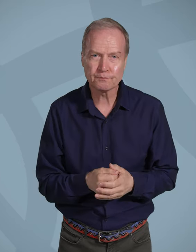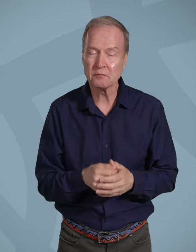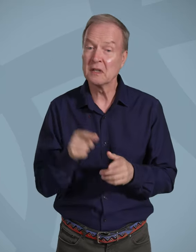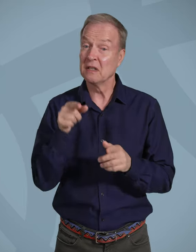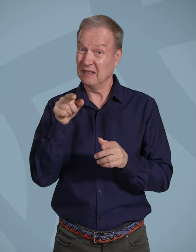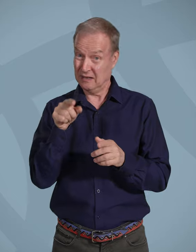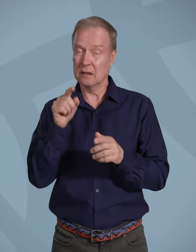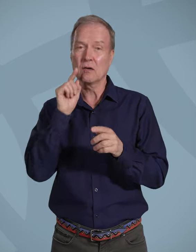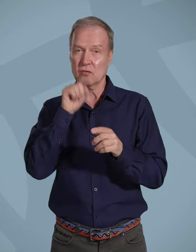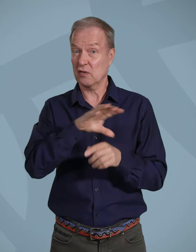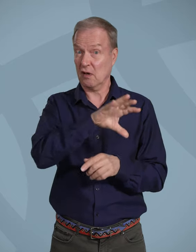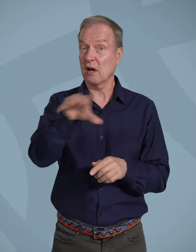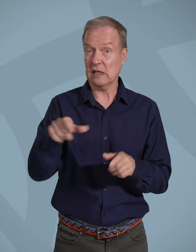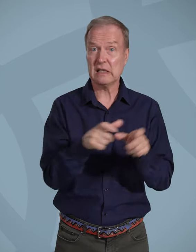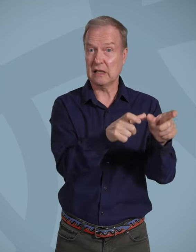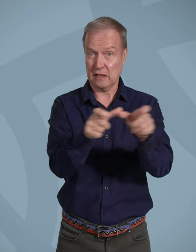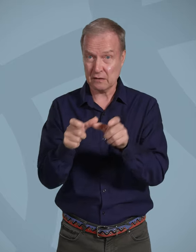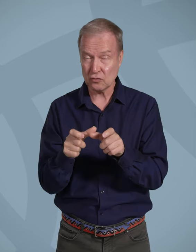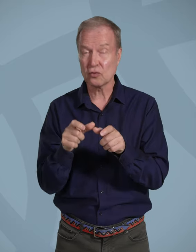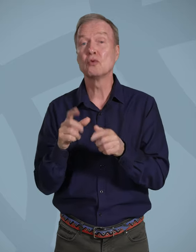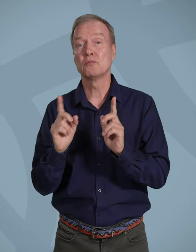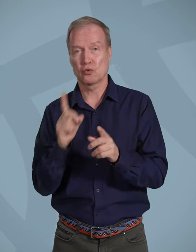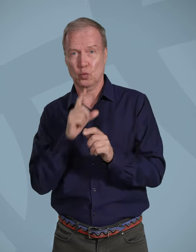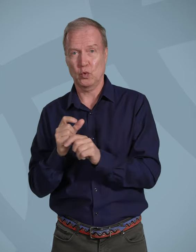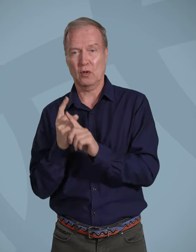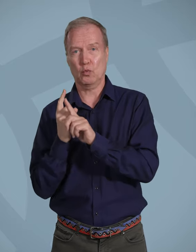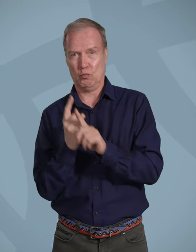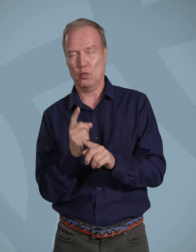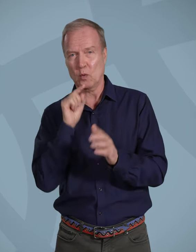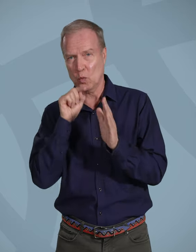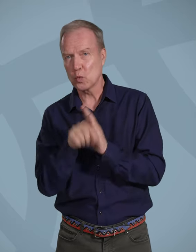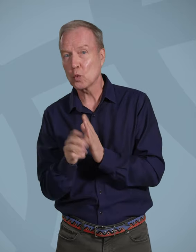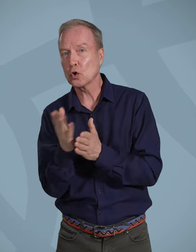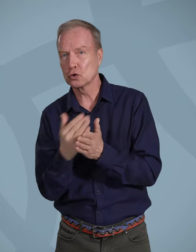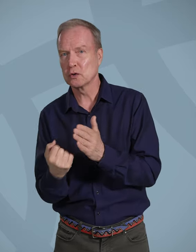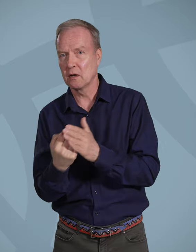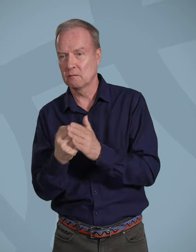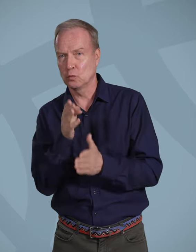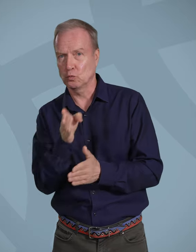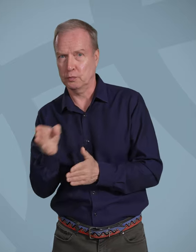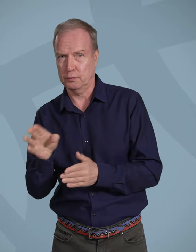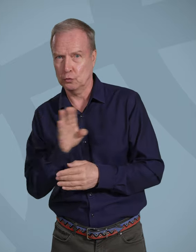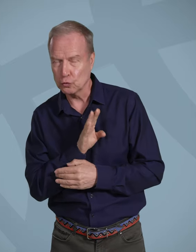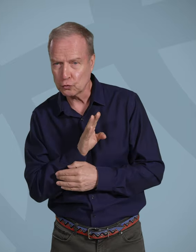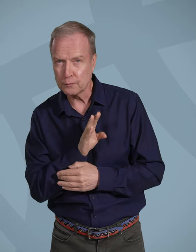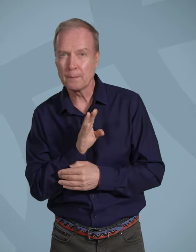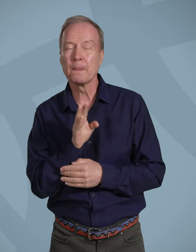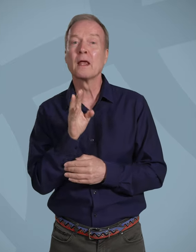Leikkaukset näyttävät kohdentuvan samalla tavalla kaikkiin järjestöihin mukaan lukien osaan Kuurojen Liiton avustuksista.